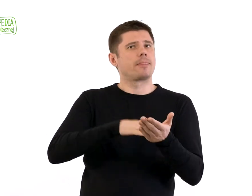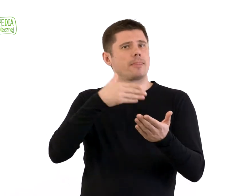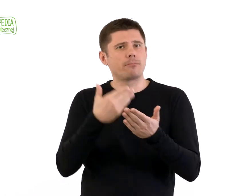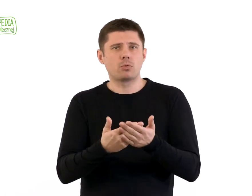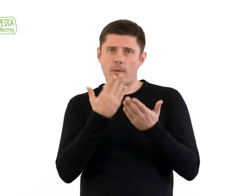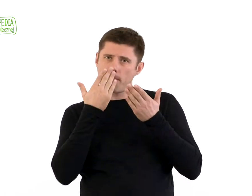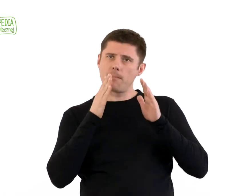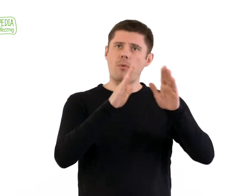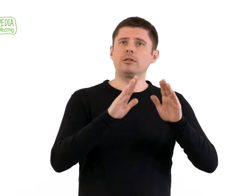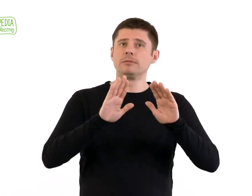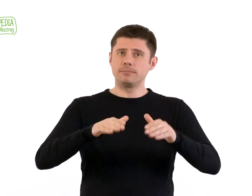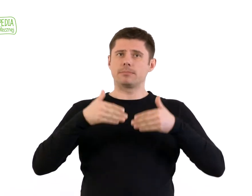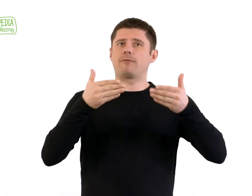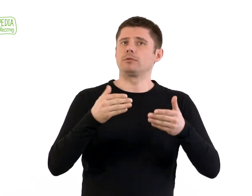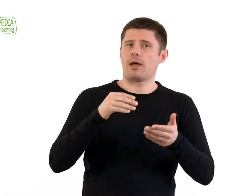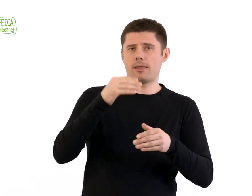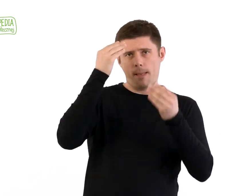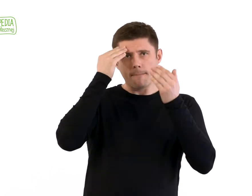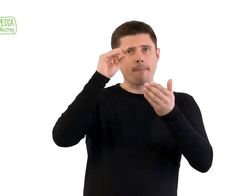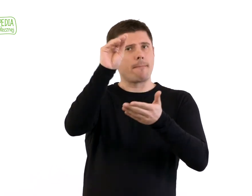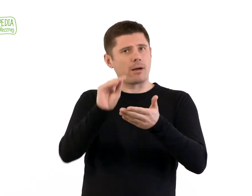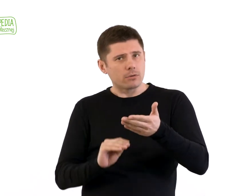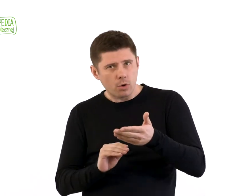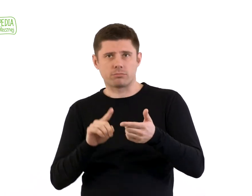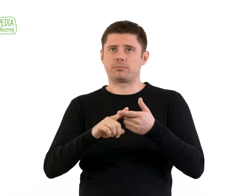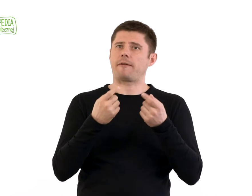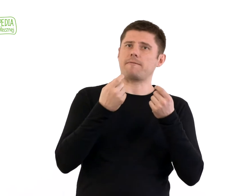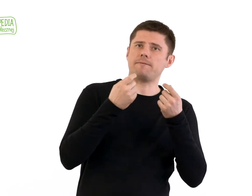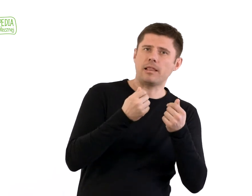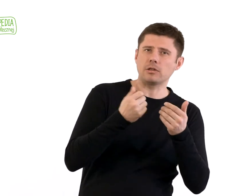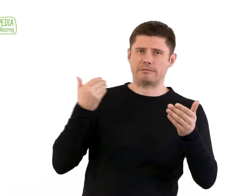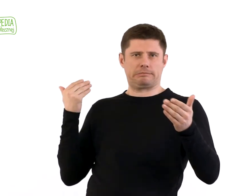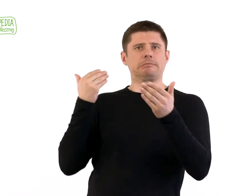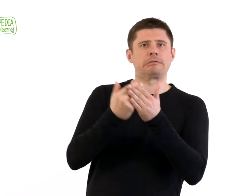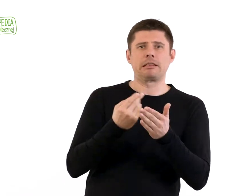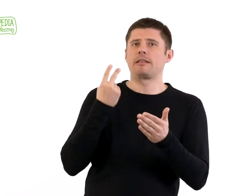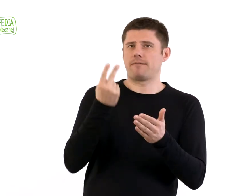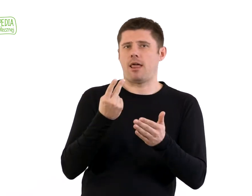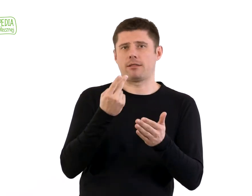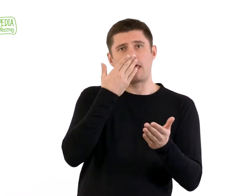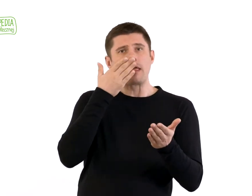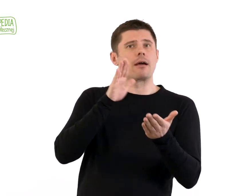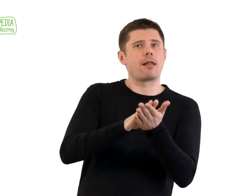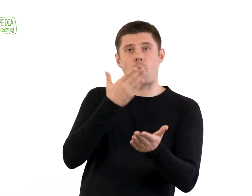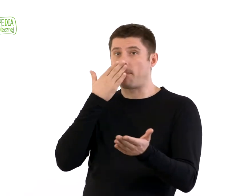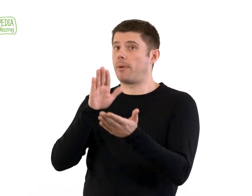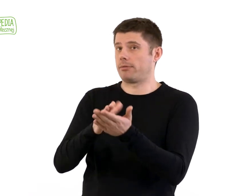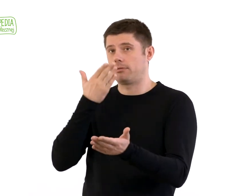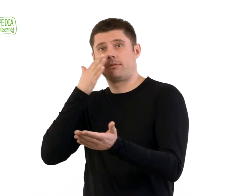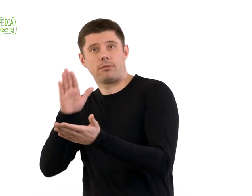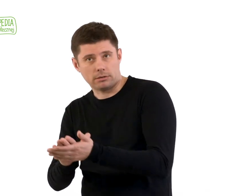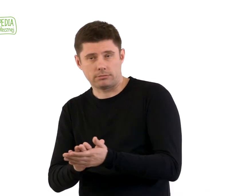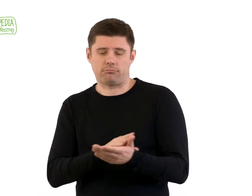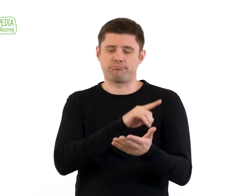sprawozdanie merytoryczne, finansowe z ostatnich dwóch lat działalności, rekomendacje,